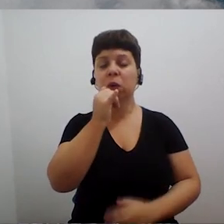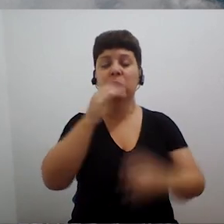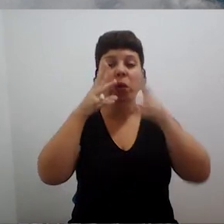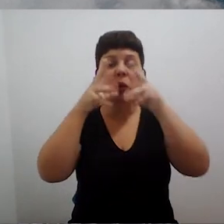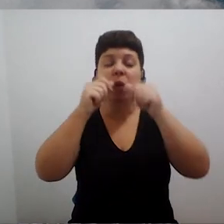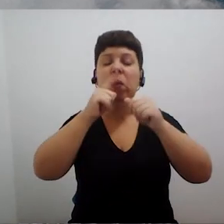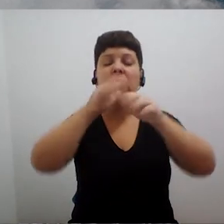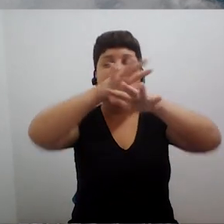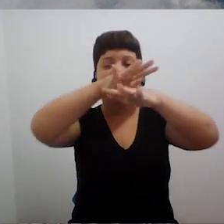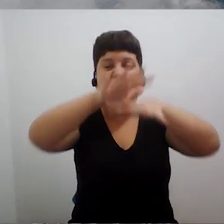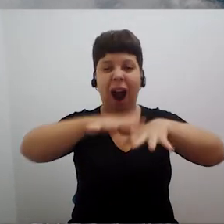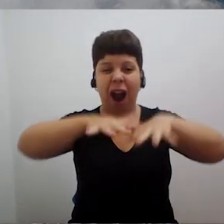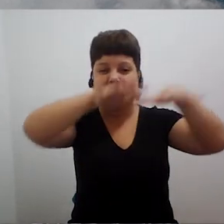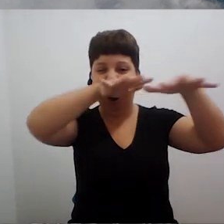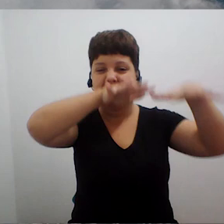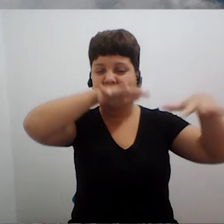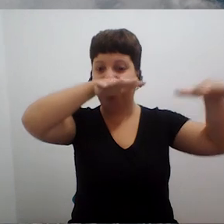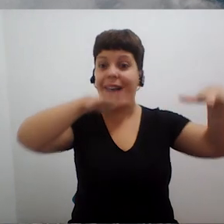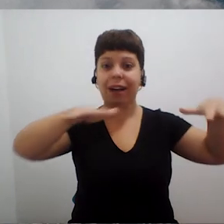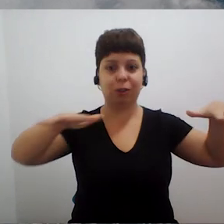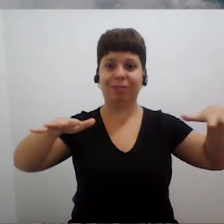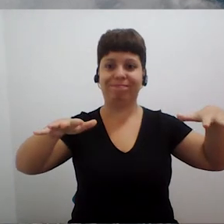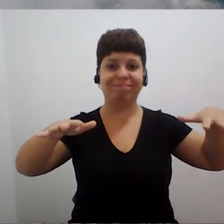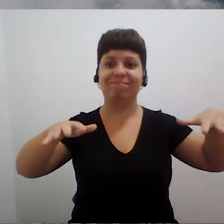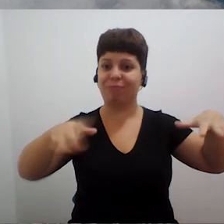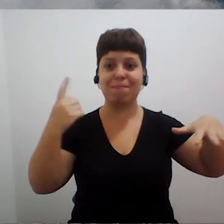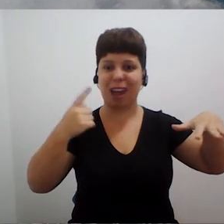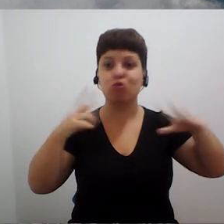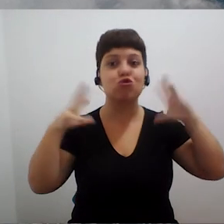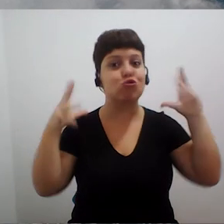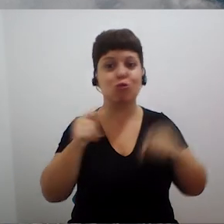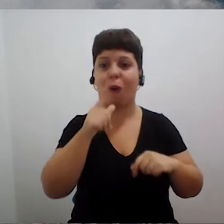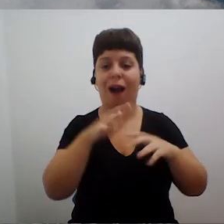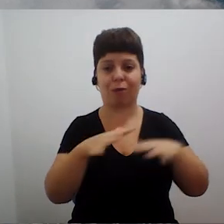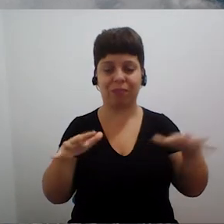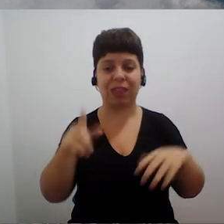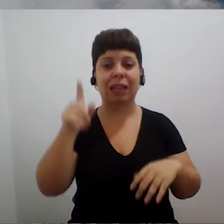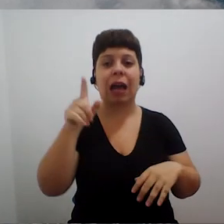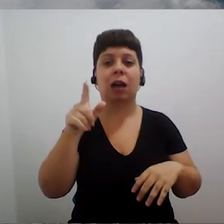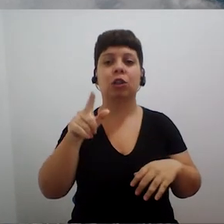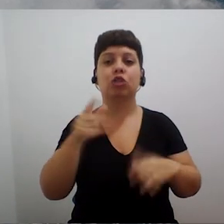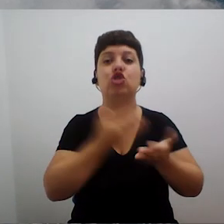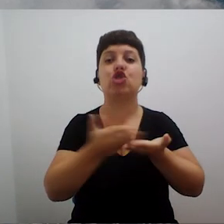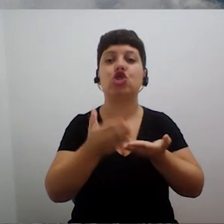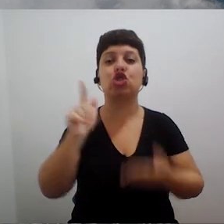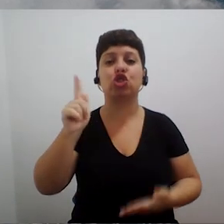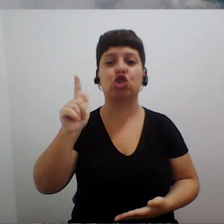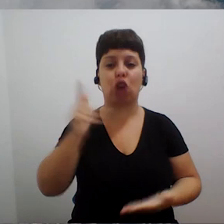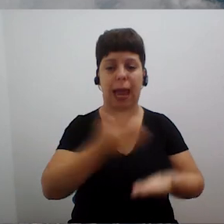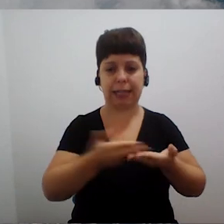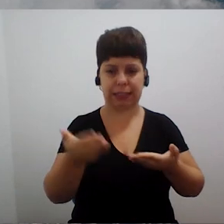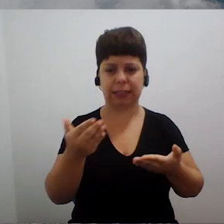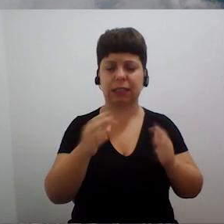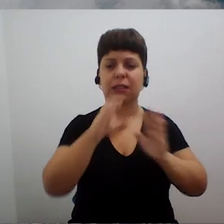não é mais do que isso, em gênesis no capítulo um e versículos dois a dez.